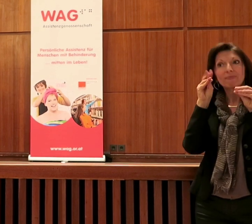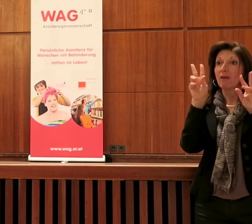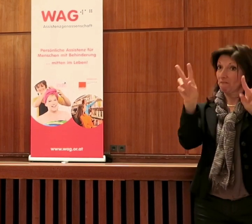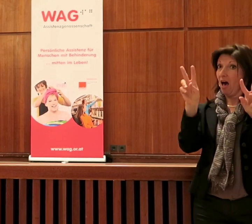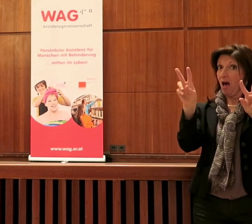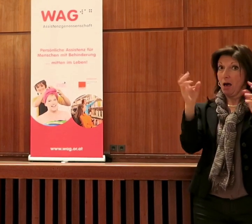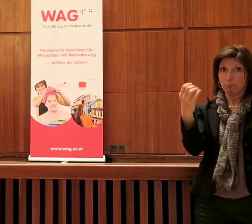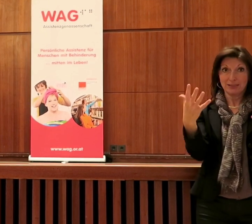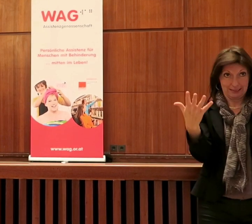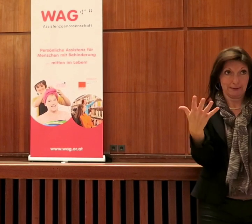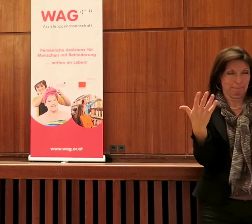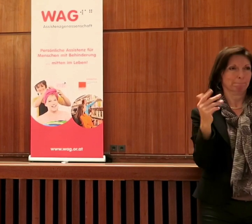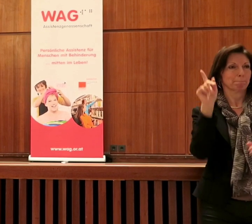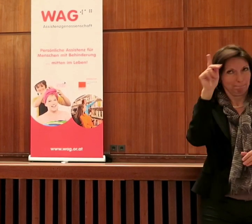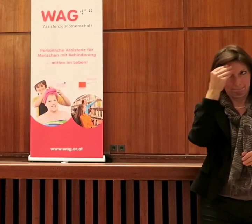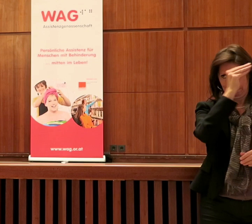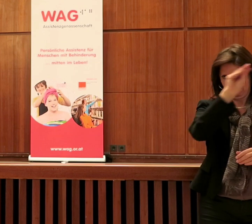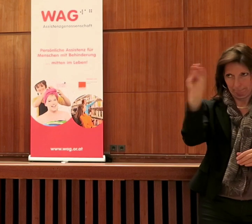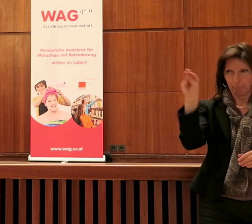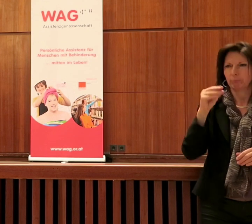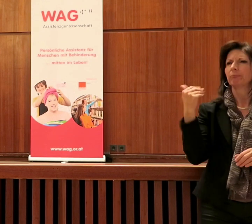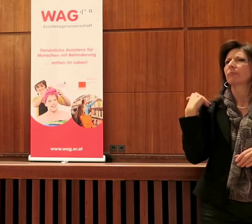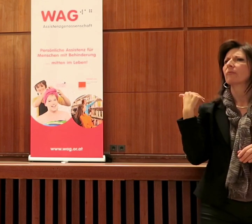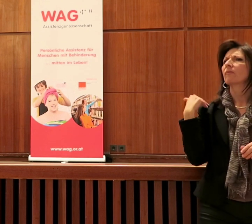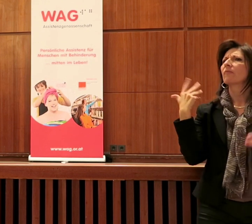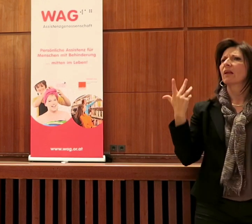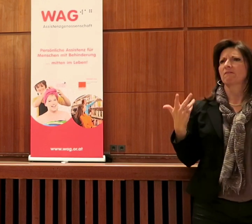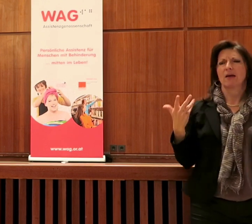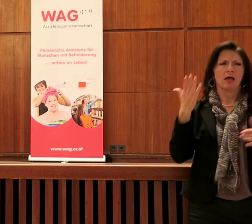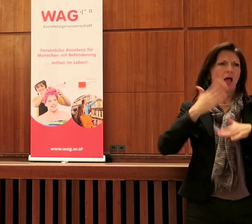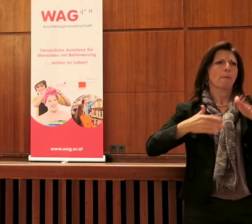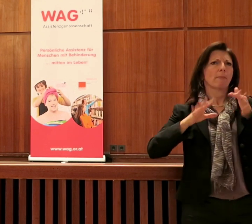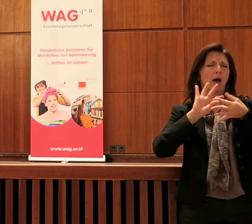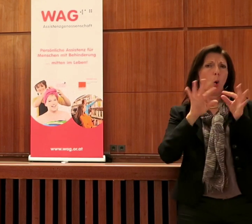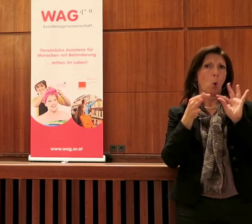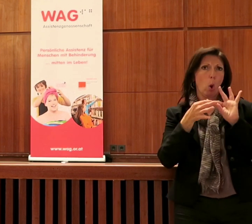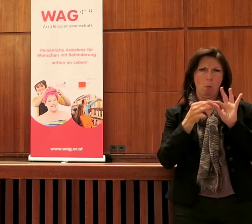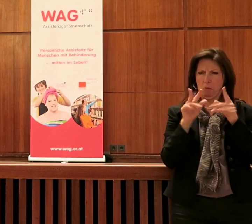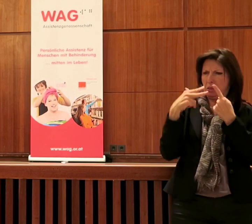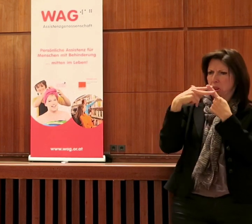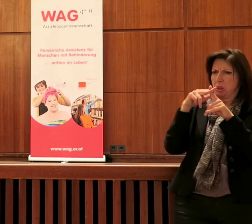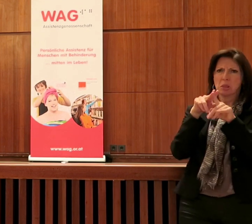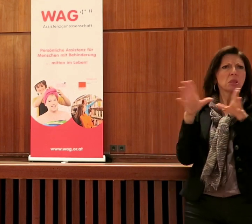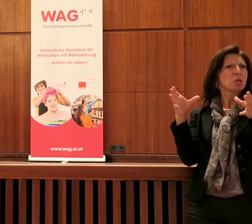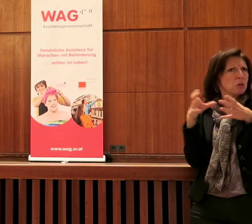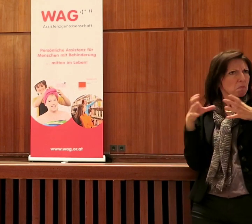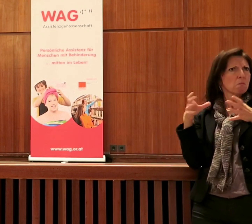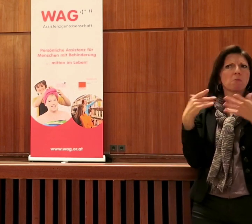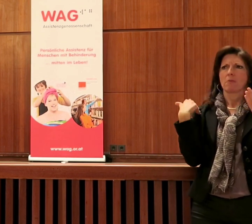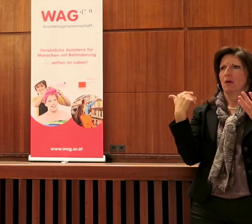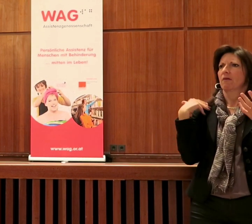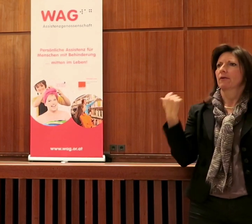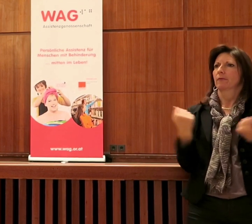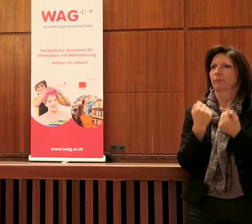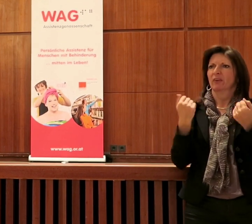Und zwar war das beim Training vom Paraolympicteam. Das war ein Typ, der hat bei einem Motorradunfall